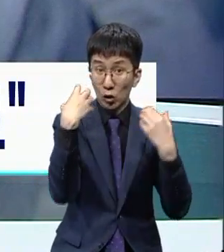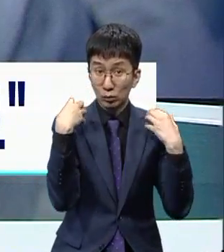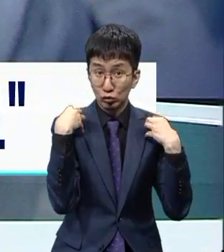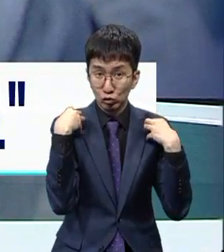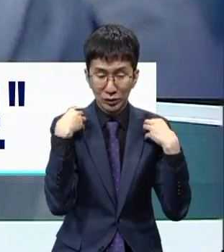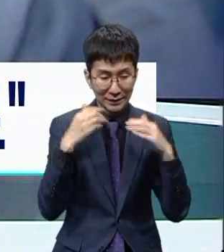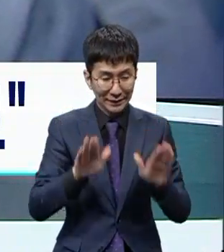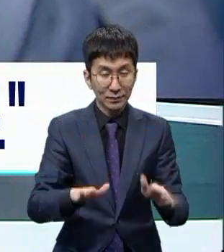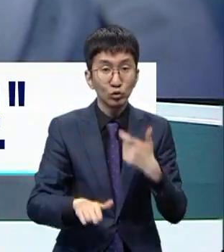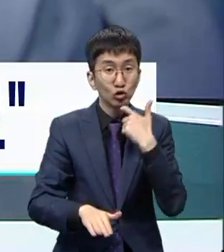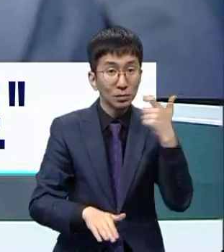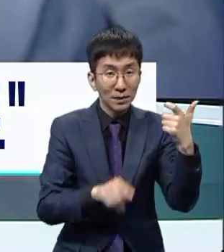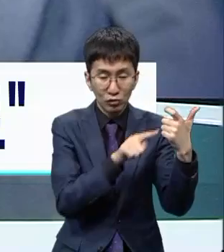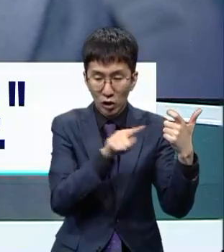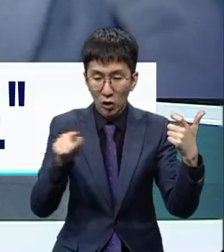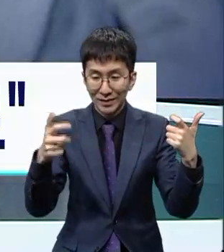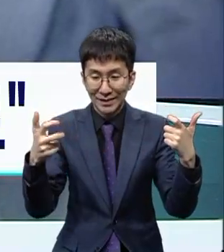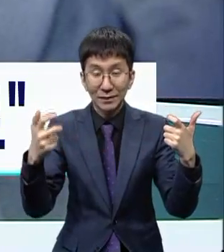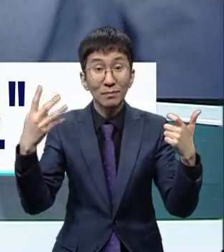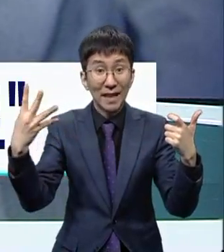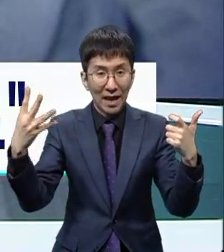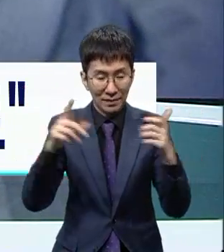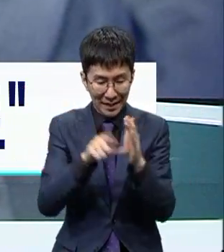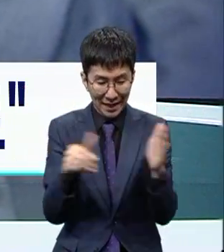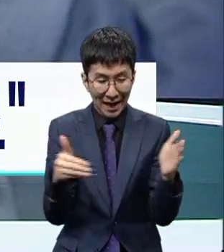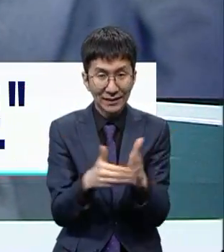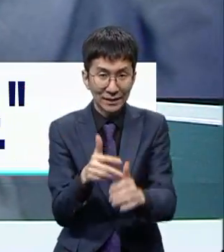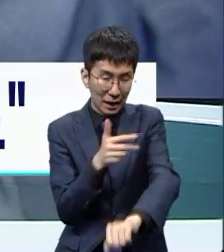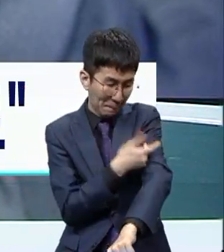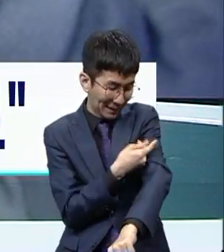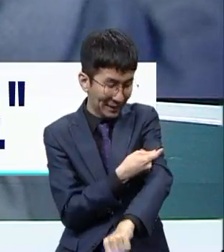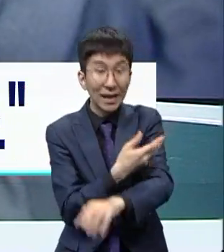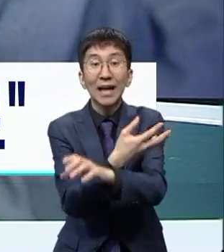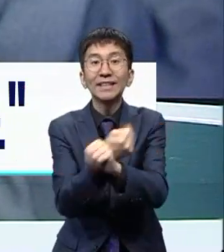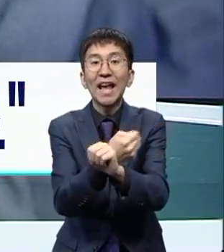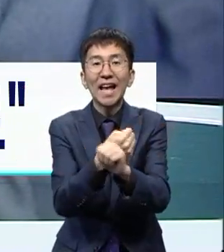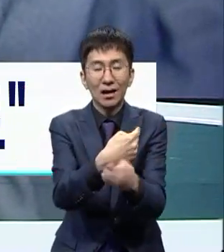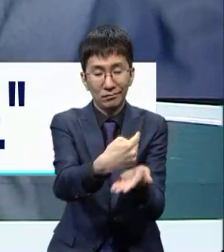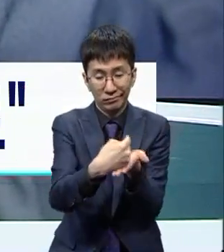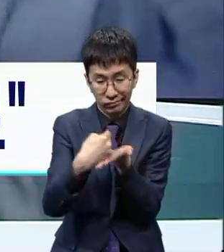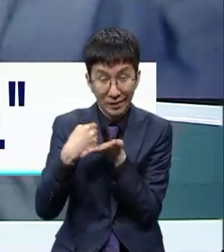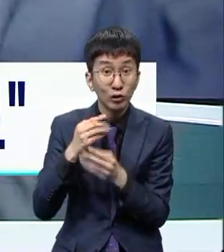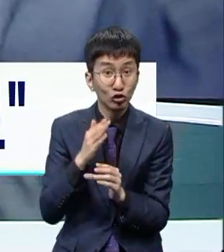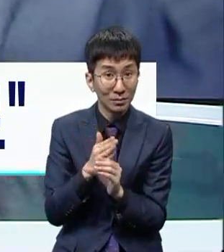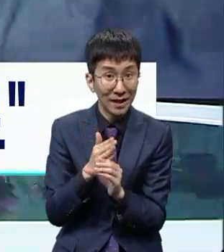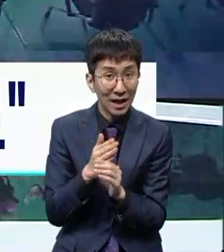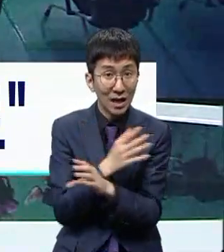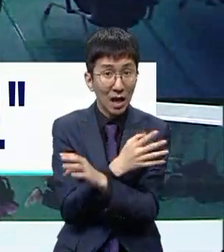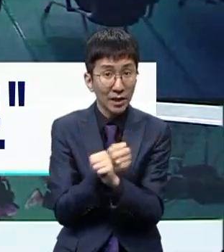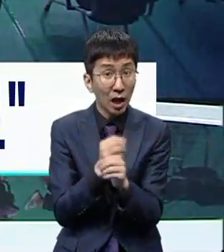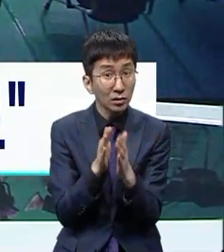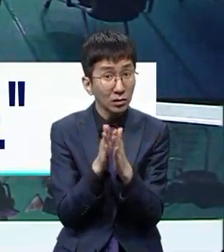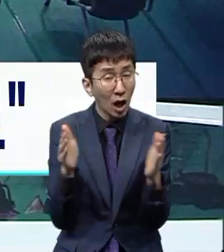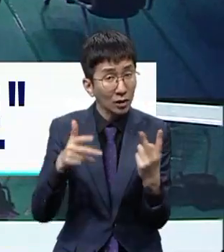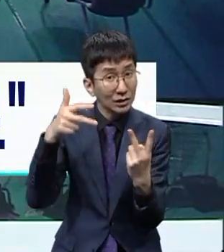정부는 지금 60살부터 74살까지 대상으로 백신 접종 예약을 받고 있습니다. 그런데 예약이 시작된 지 2주가